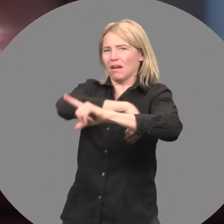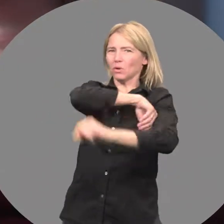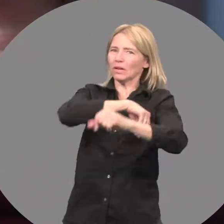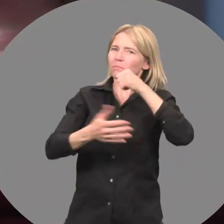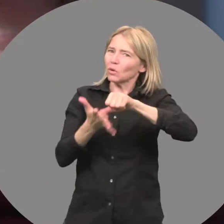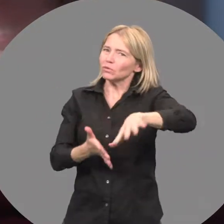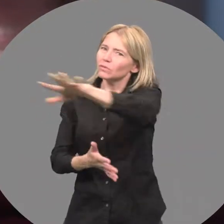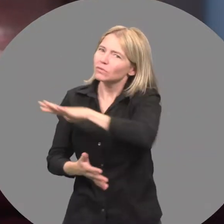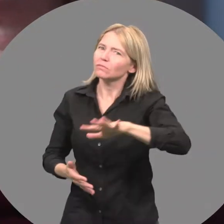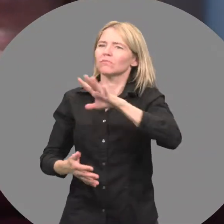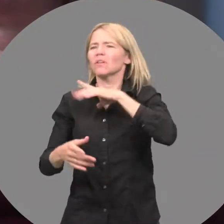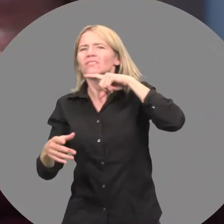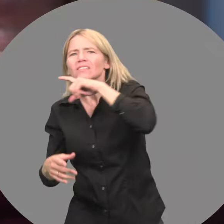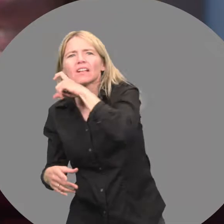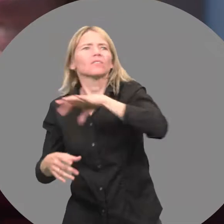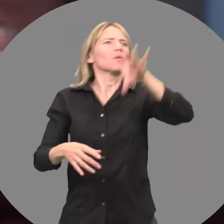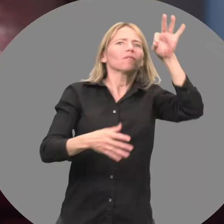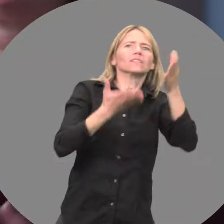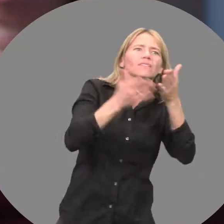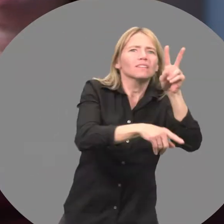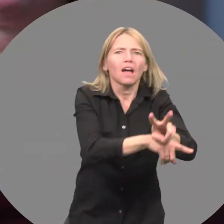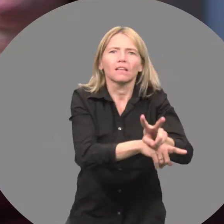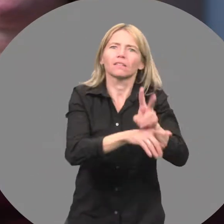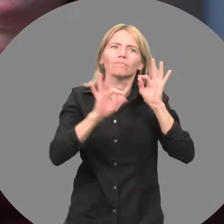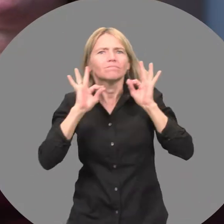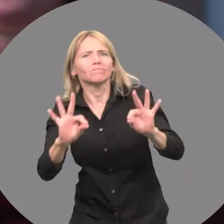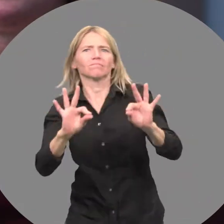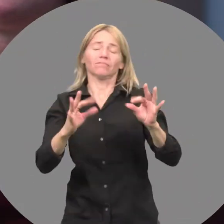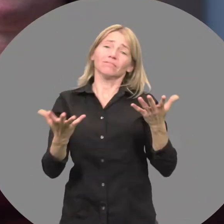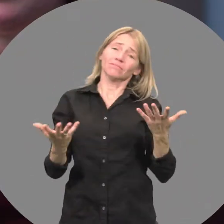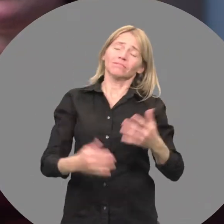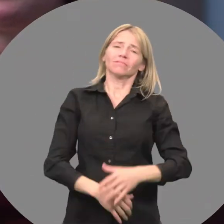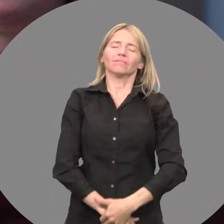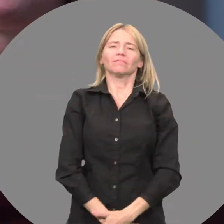qui avaient de la difficulté à trouver des services de garde de qualité.